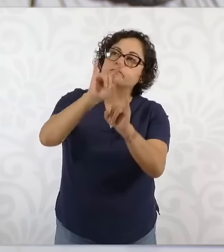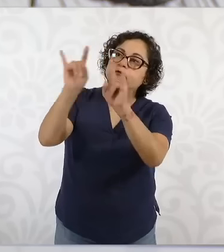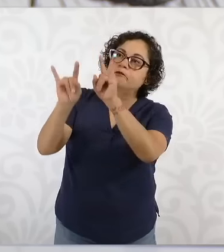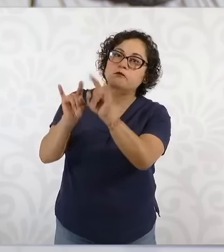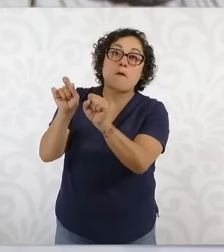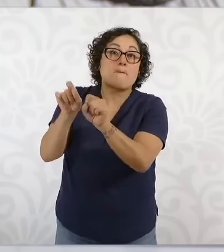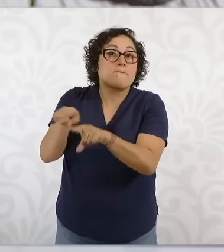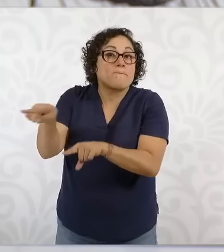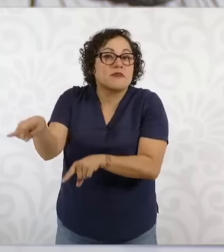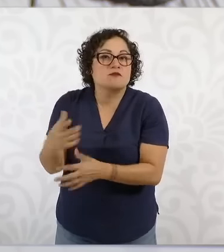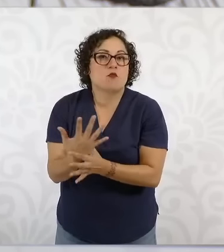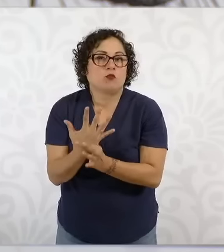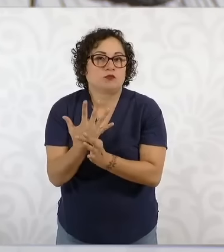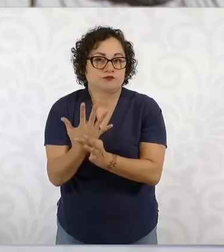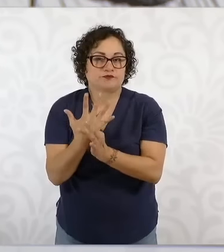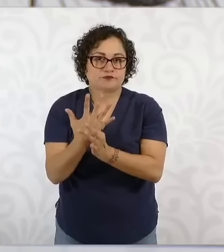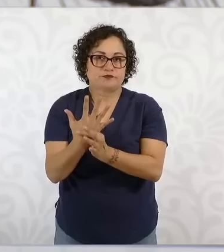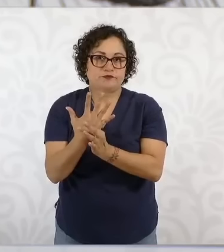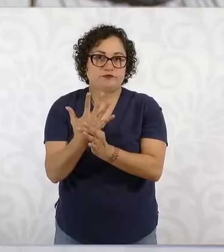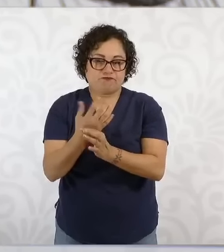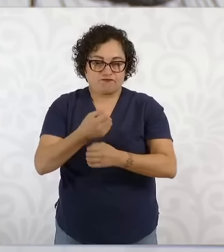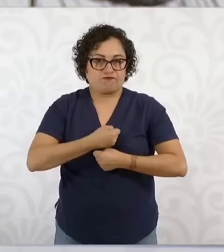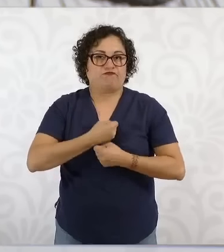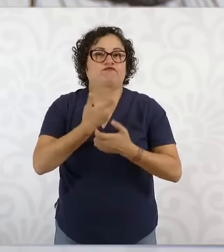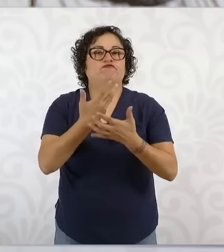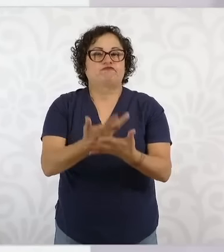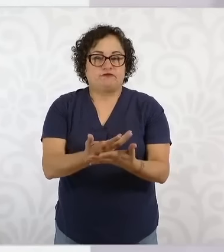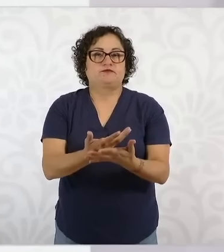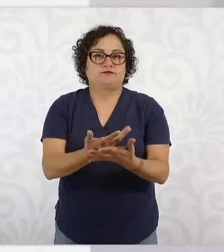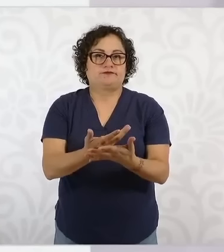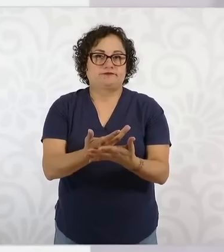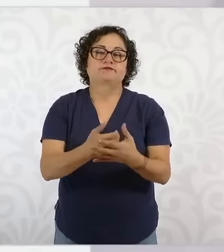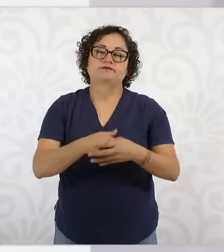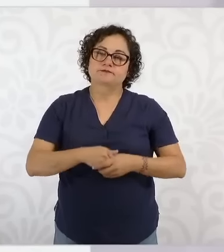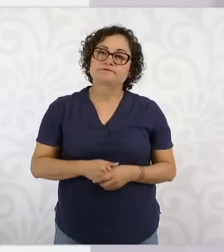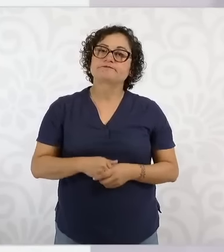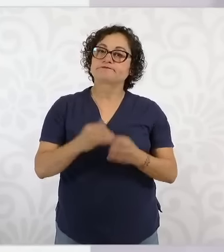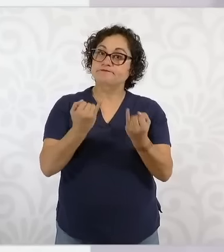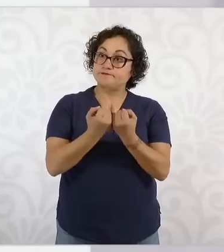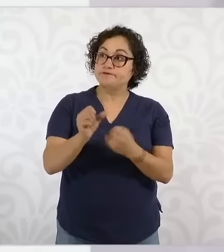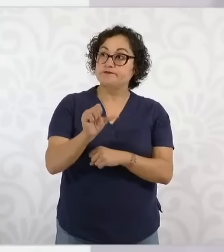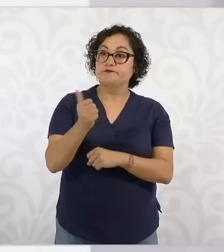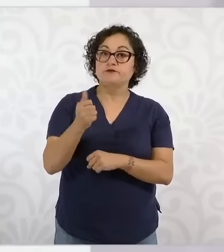eh, y también fue en el caso de la Fitur, creo que se llama Fitur,